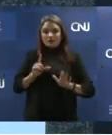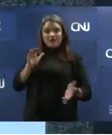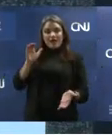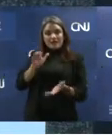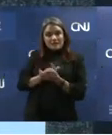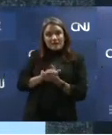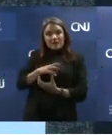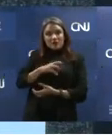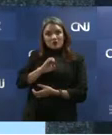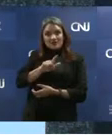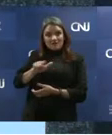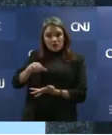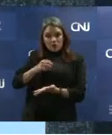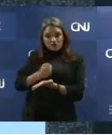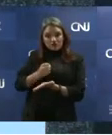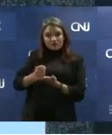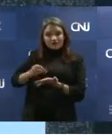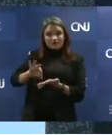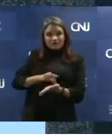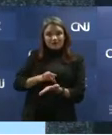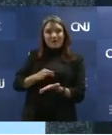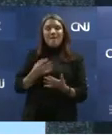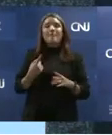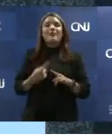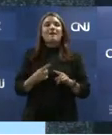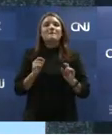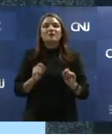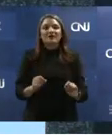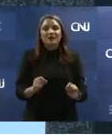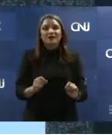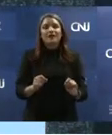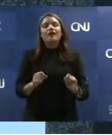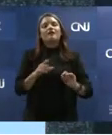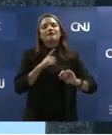que, como dito, é fruto de uma harmoniosa conjugação de esforços da presidência